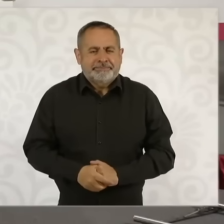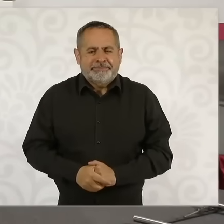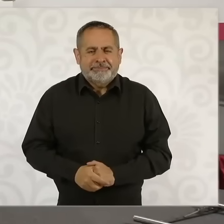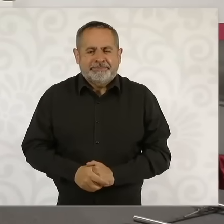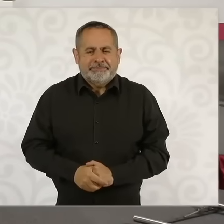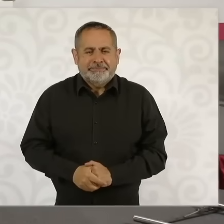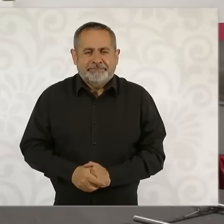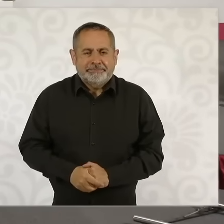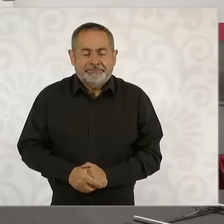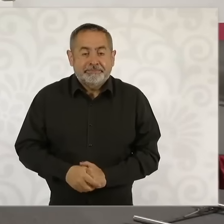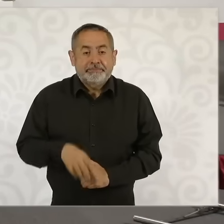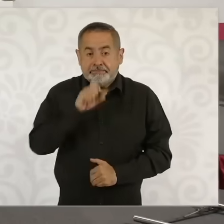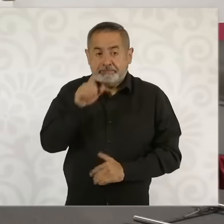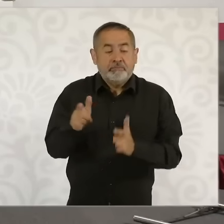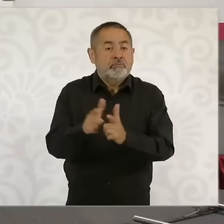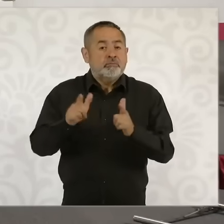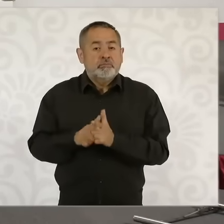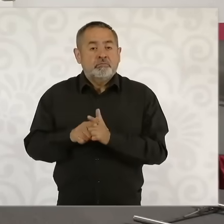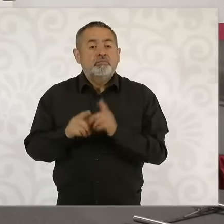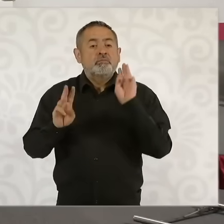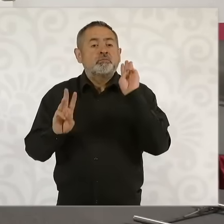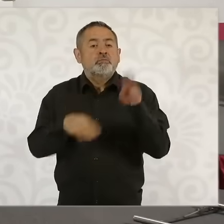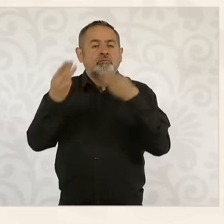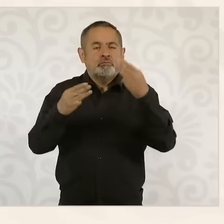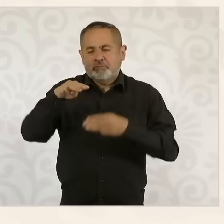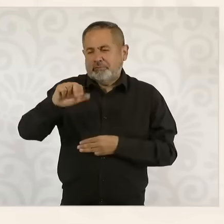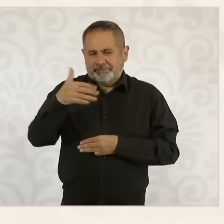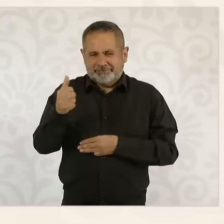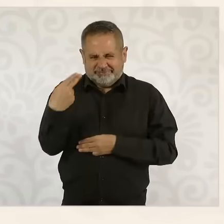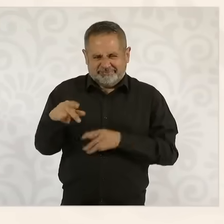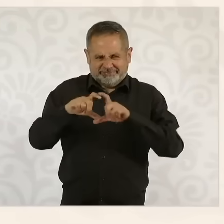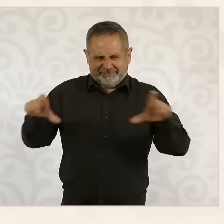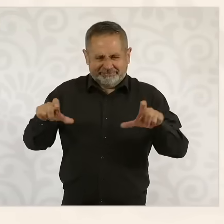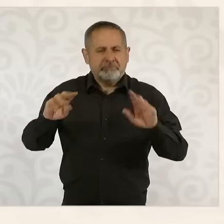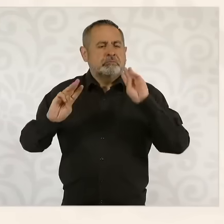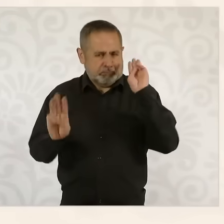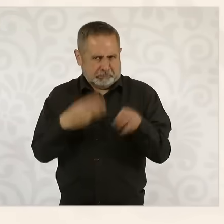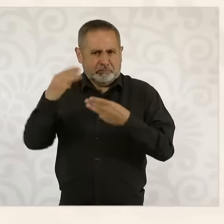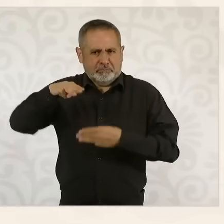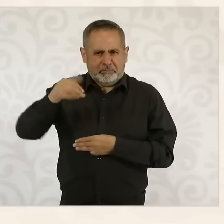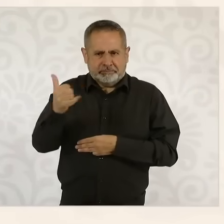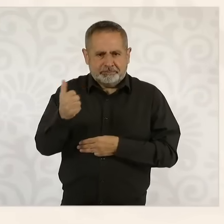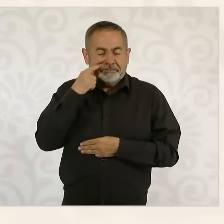Aparte este grupo Mundo Maya también, además de los hoteles opera parques, cuatro parques. De